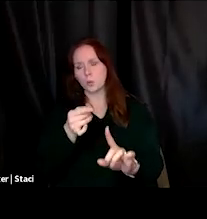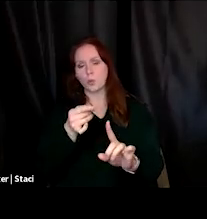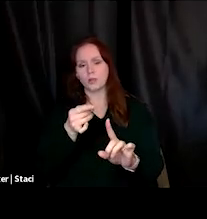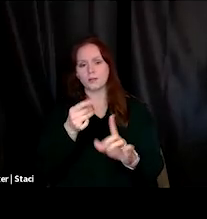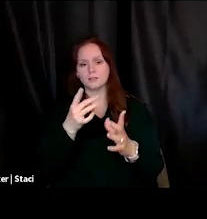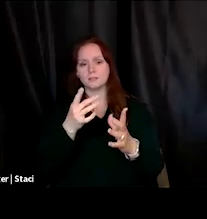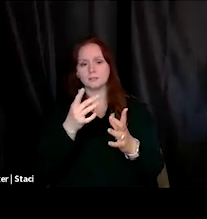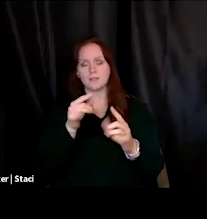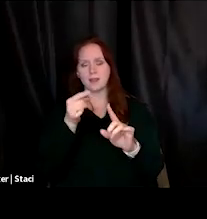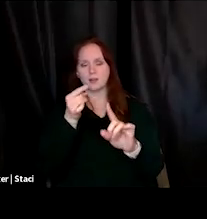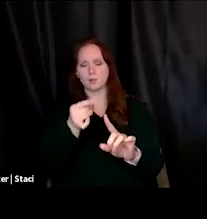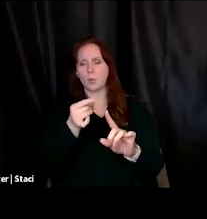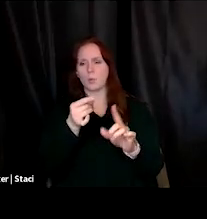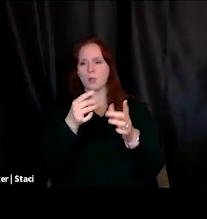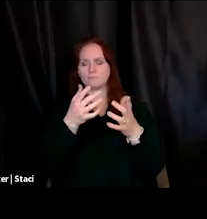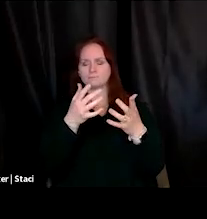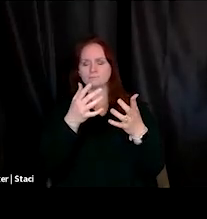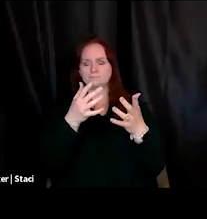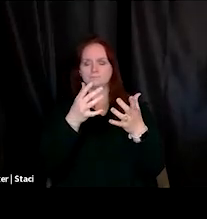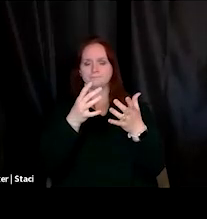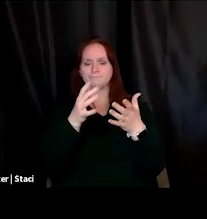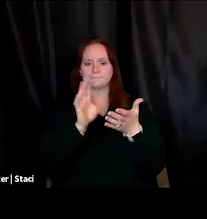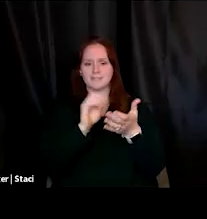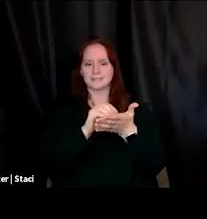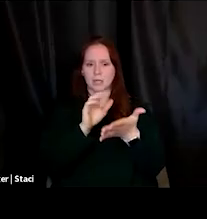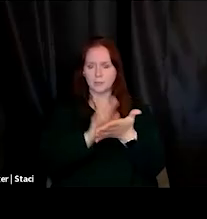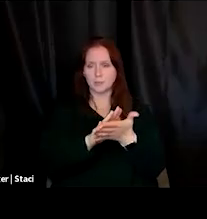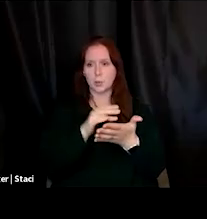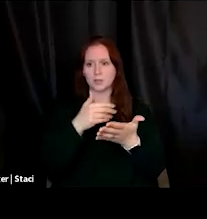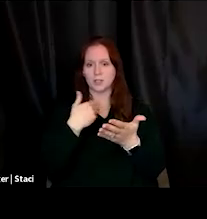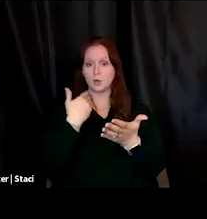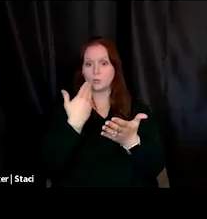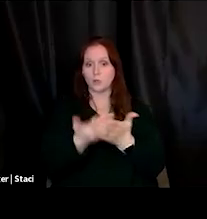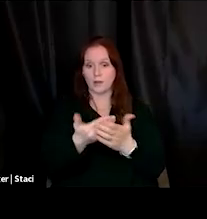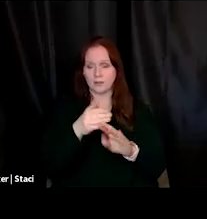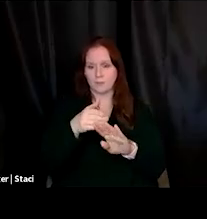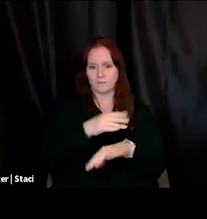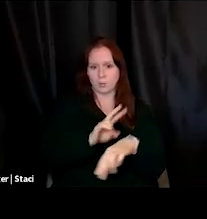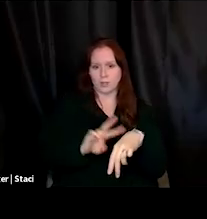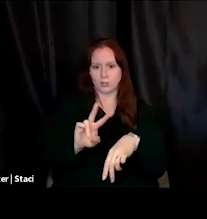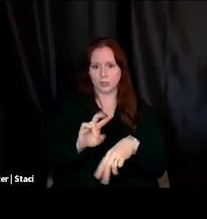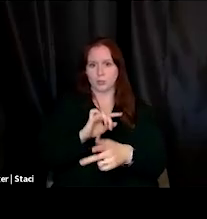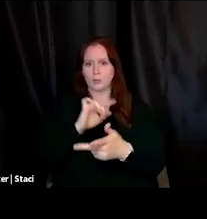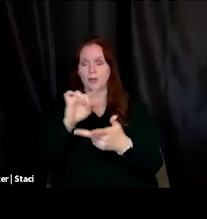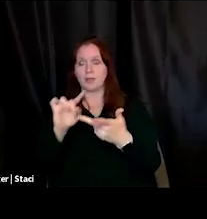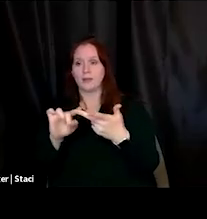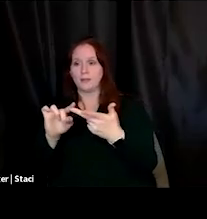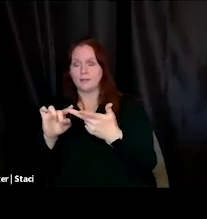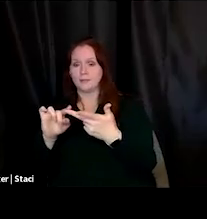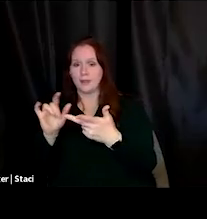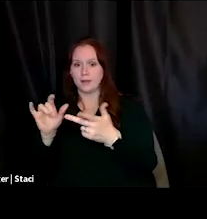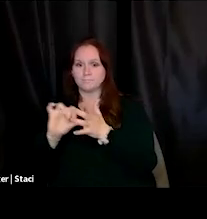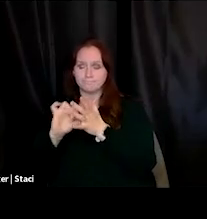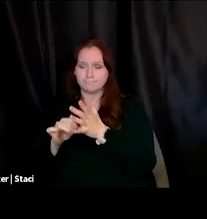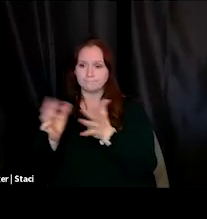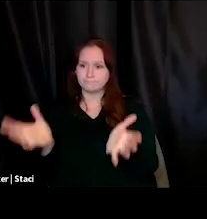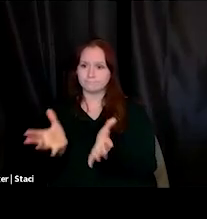lo que sea mayor, desde el 100%. Esto reducirá significativamente la dificultad financiera para las personas con sobrepagos.